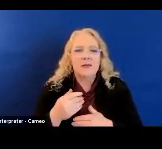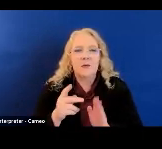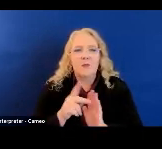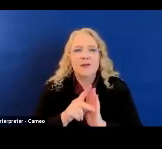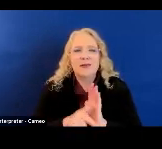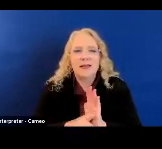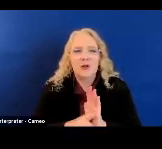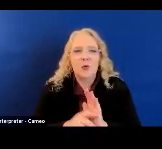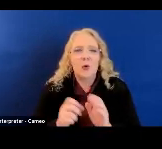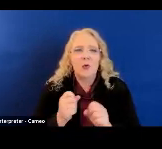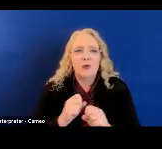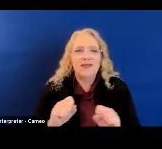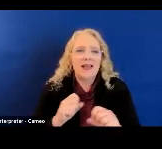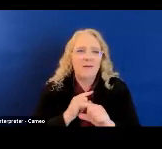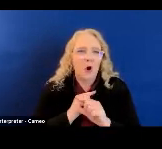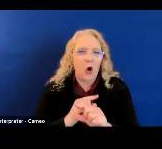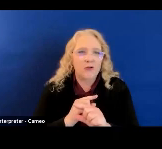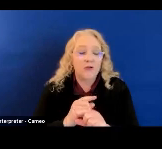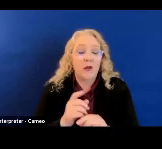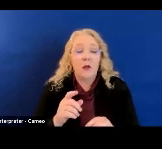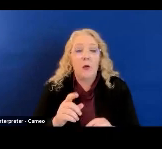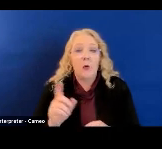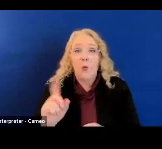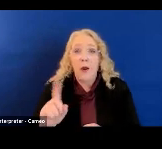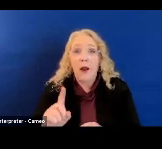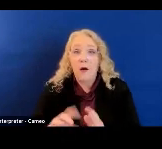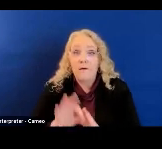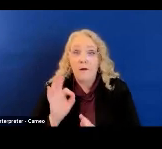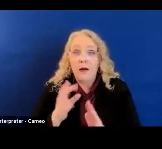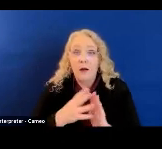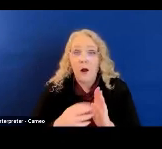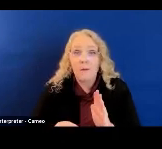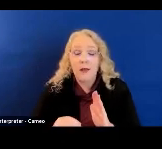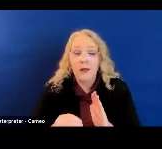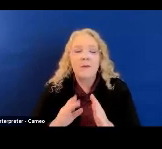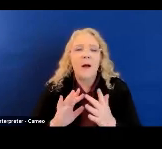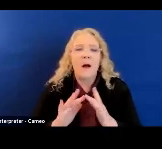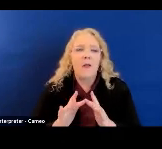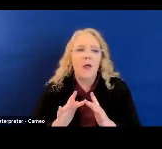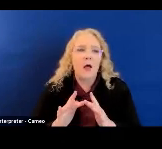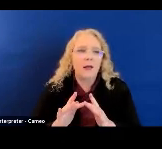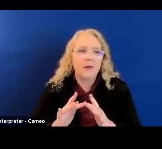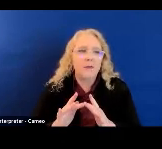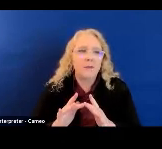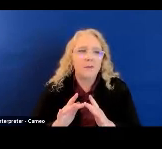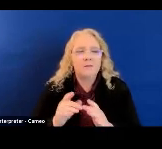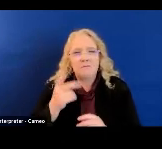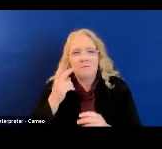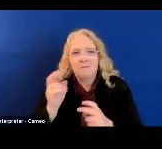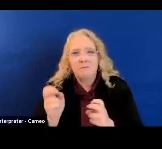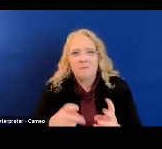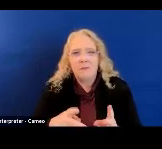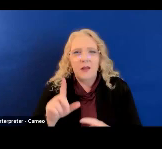encontrar una copia de estas garantías procesales en línea, puede visitar los enlaces agregados en el chat o visitar